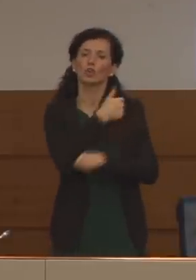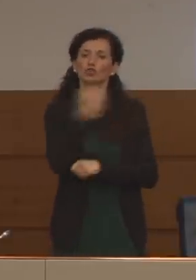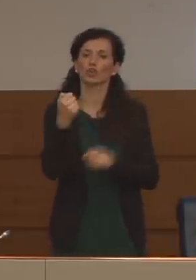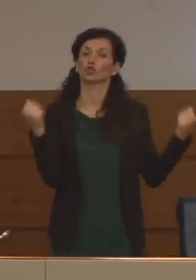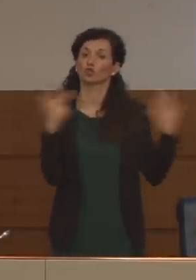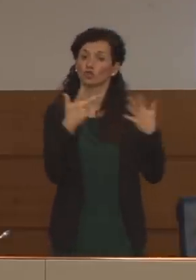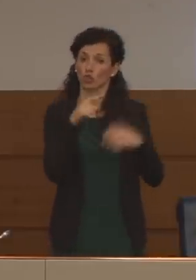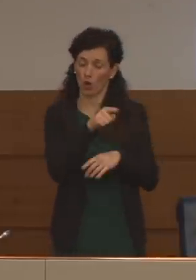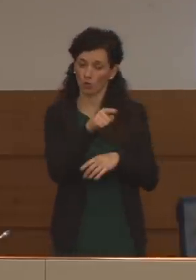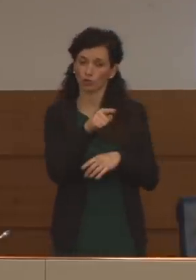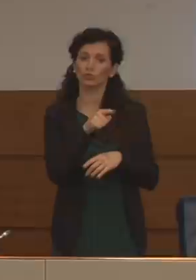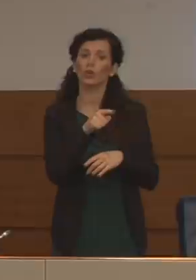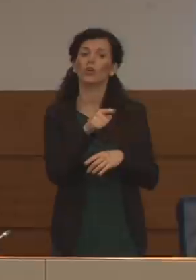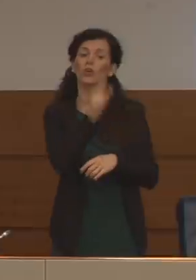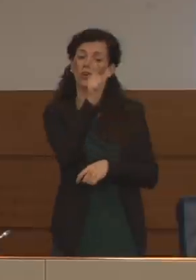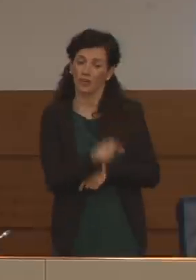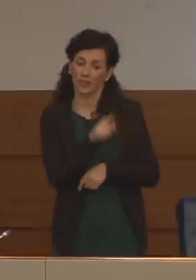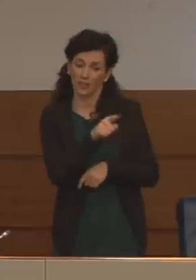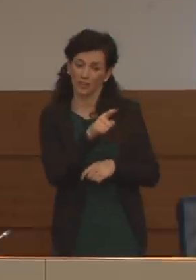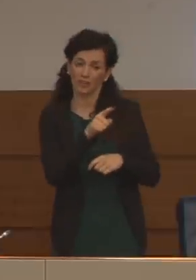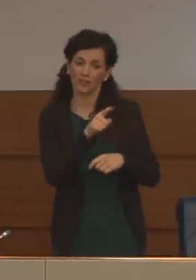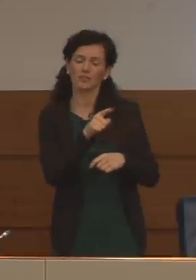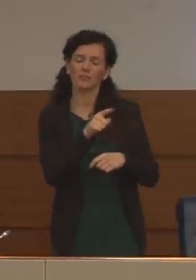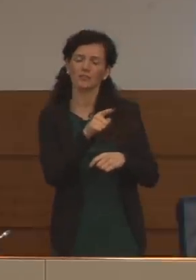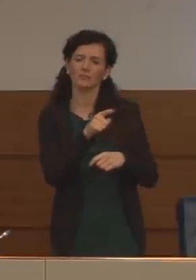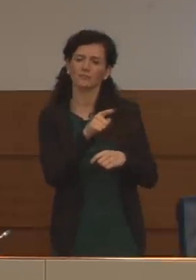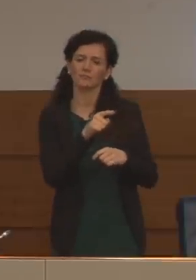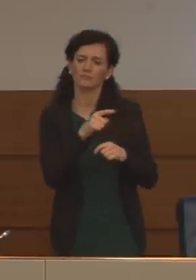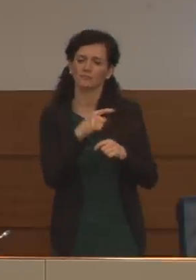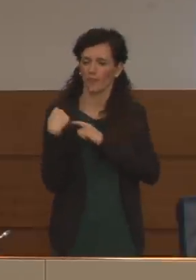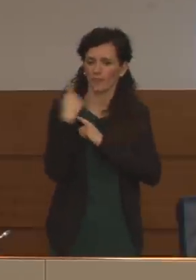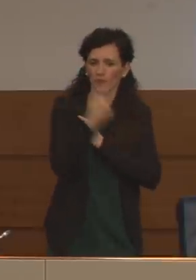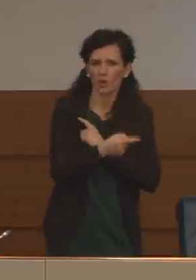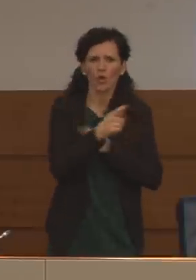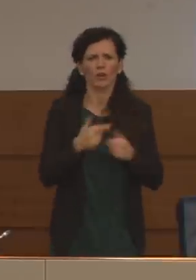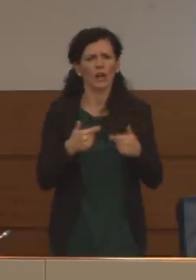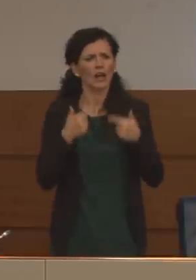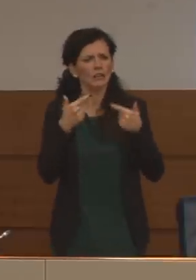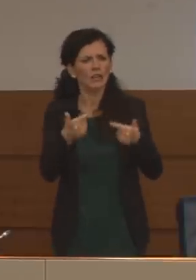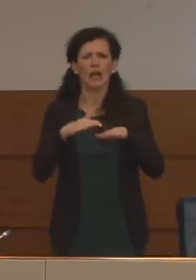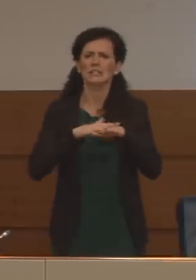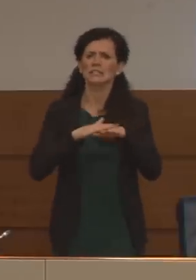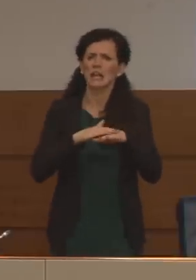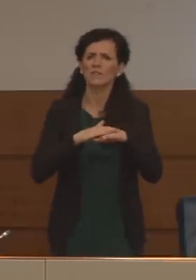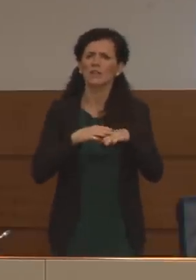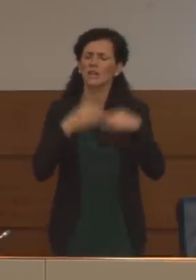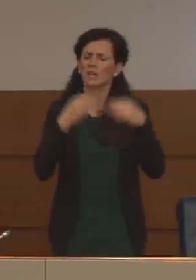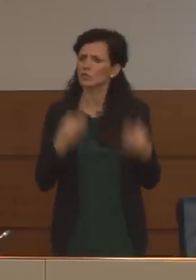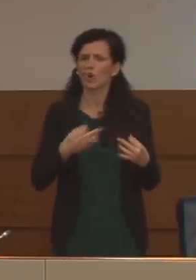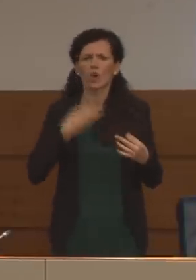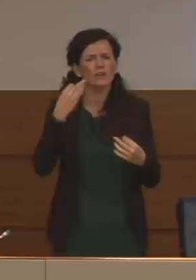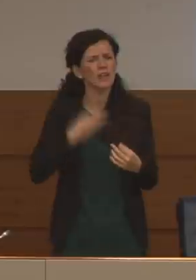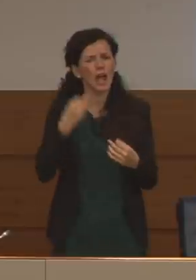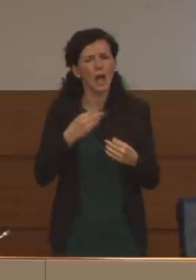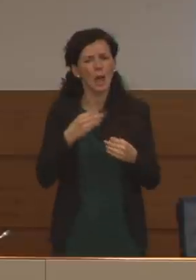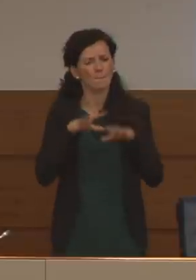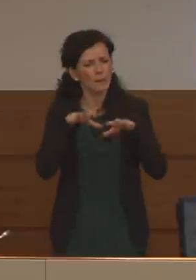giorni garantendo il servizio in una zona del Paese dove particolarmente